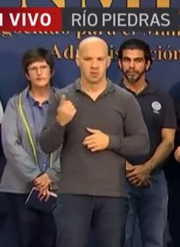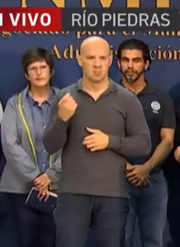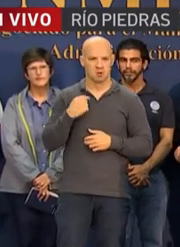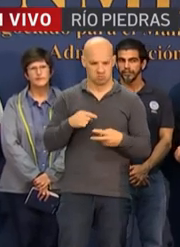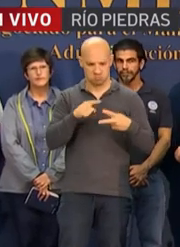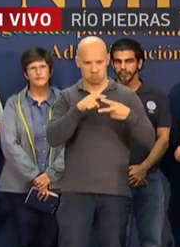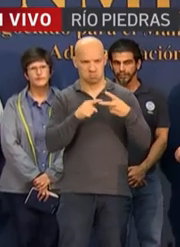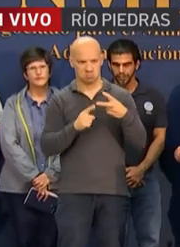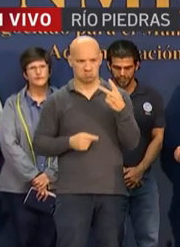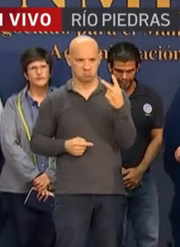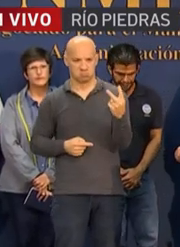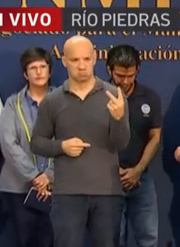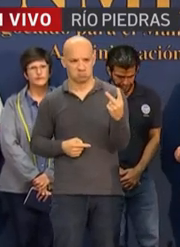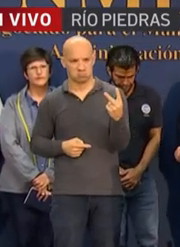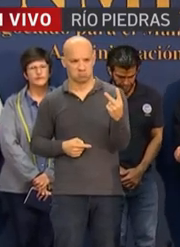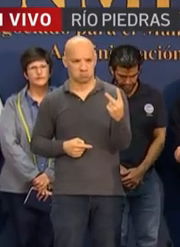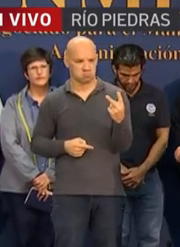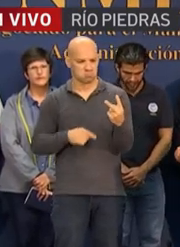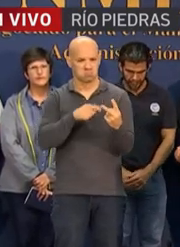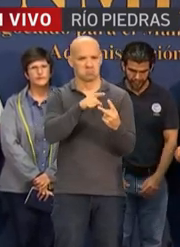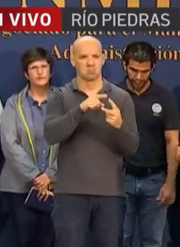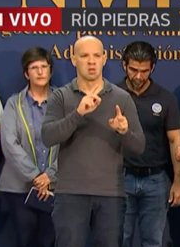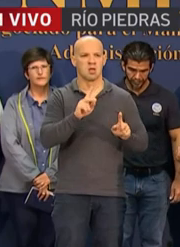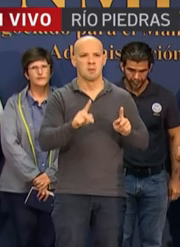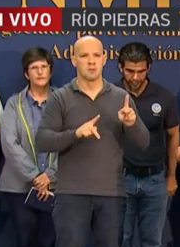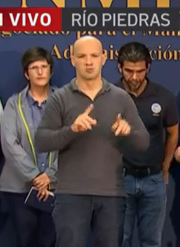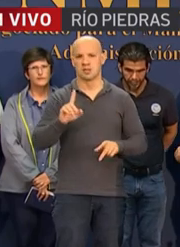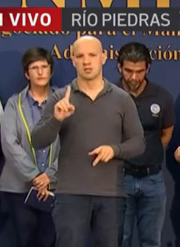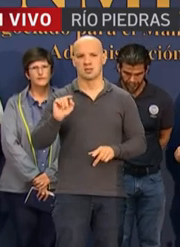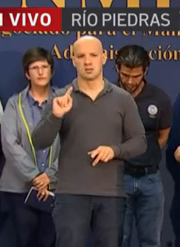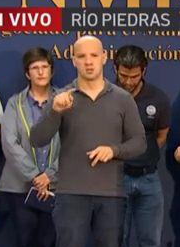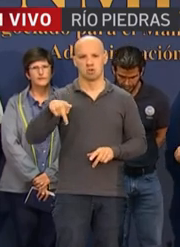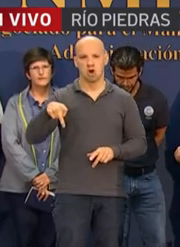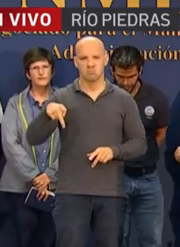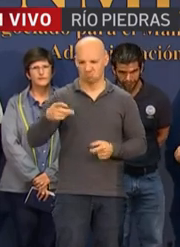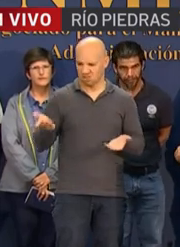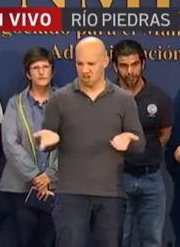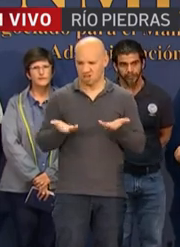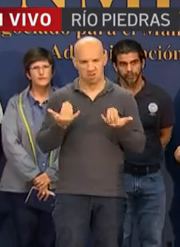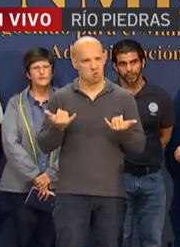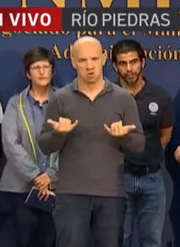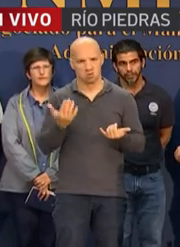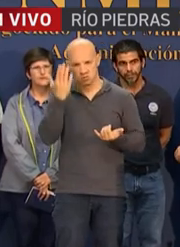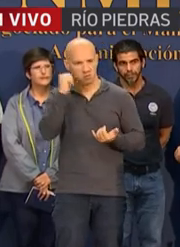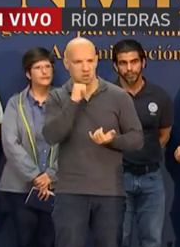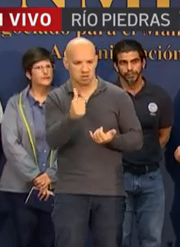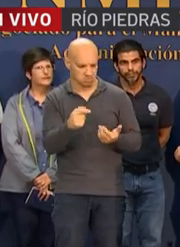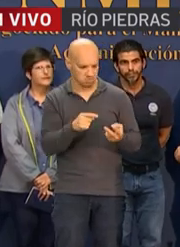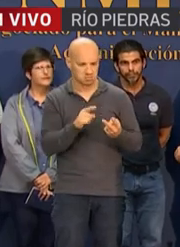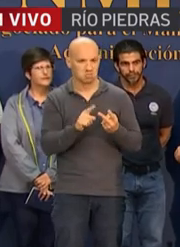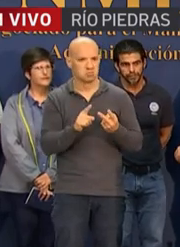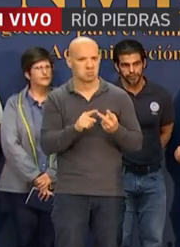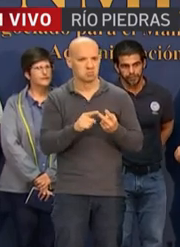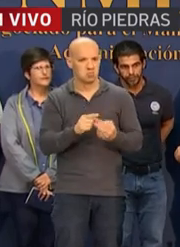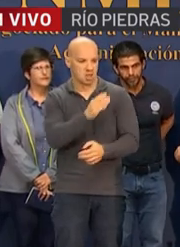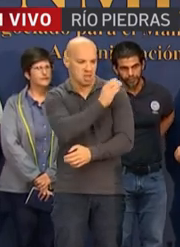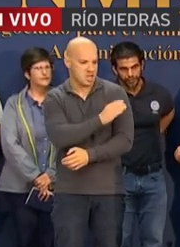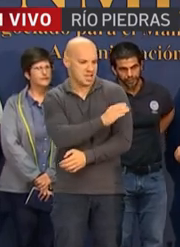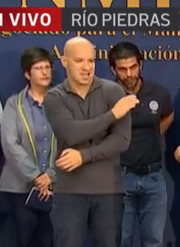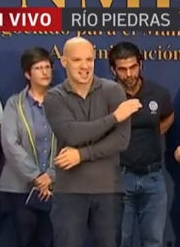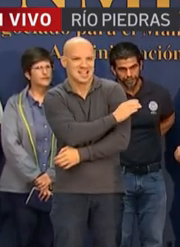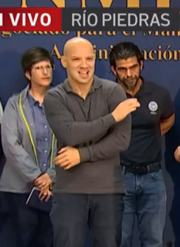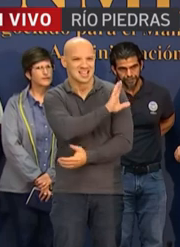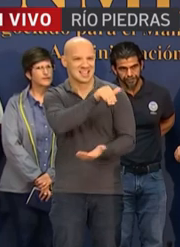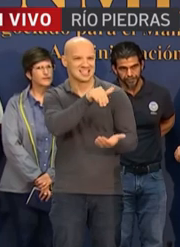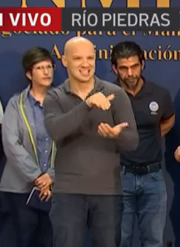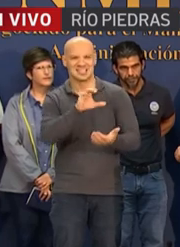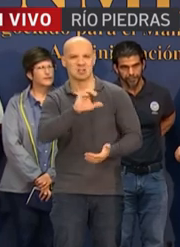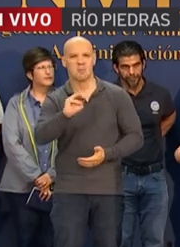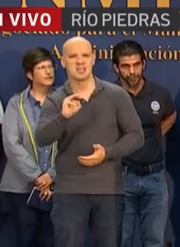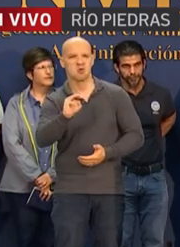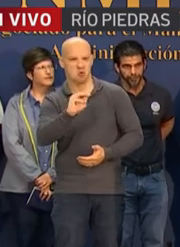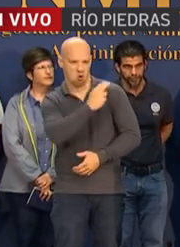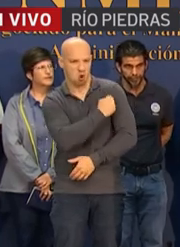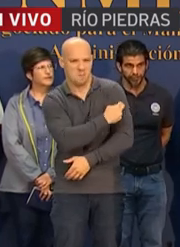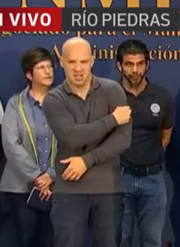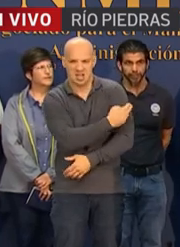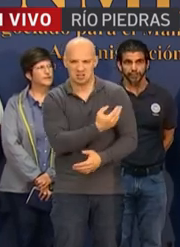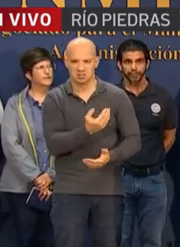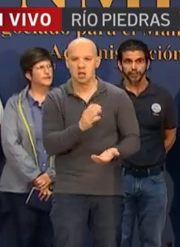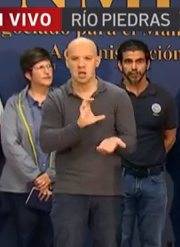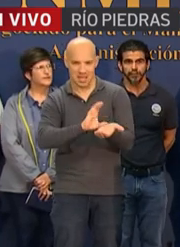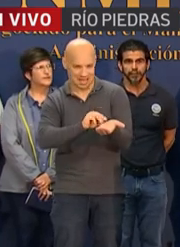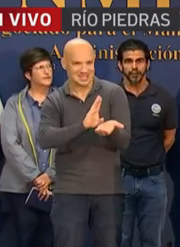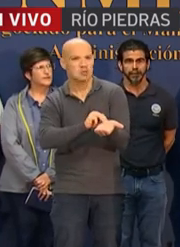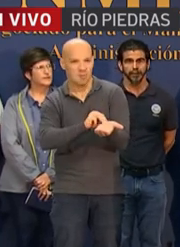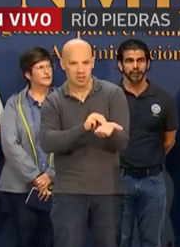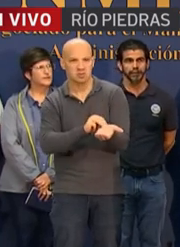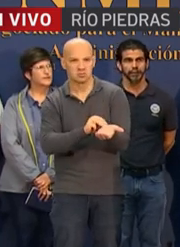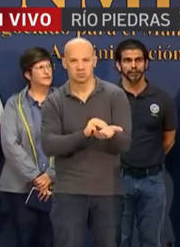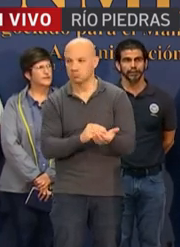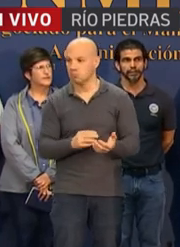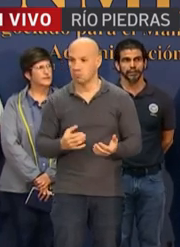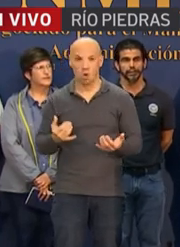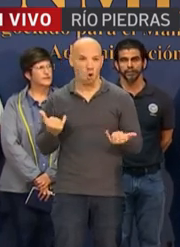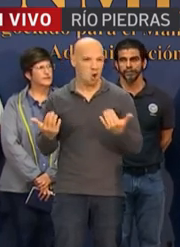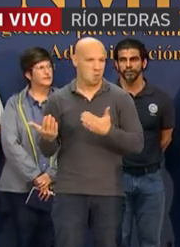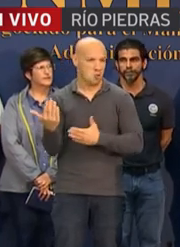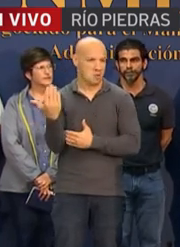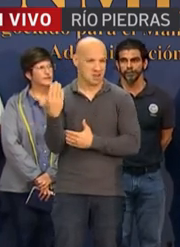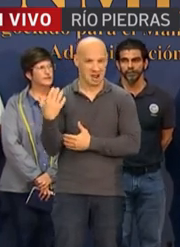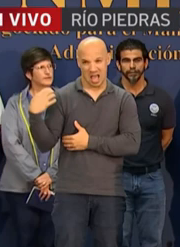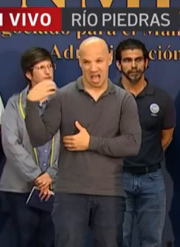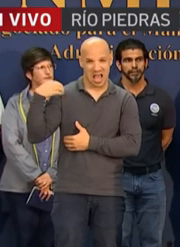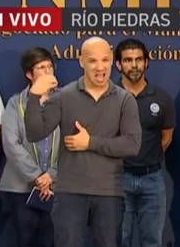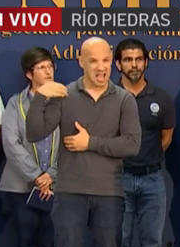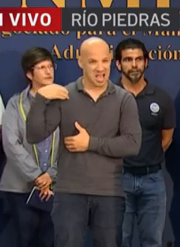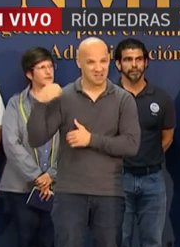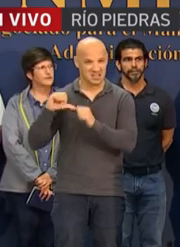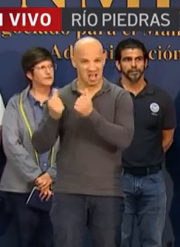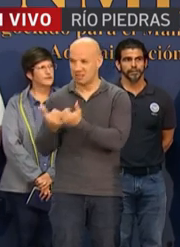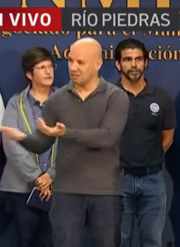ESTAMOS HACIENDO TODO LO QUE